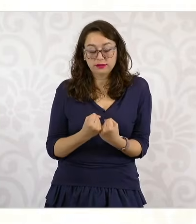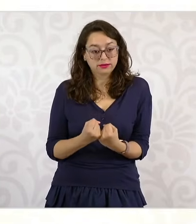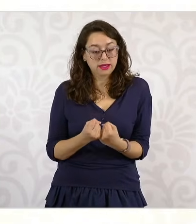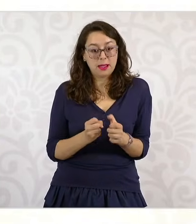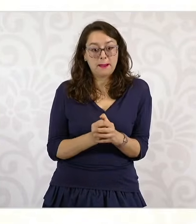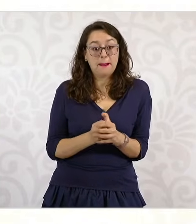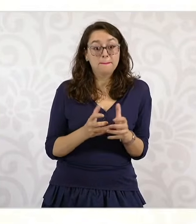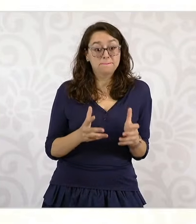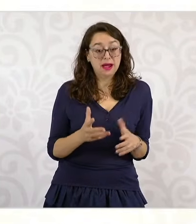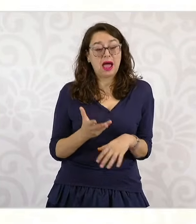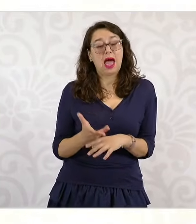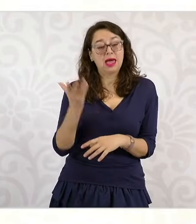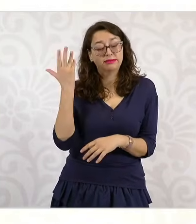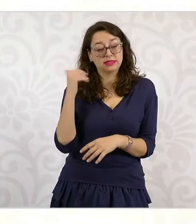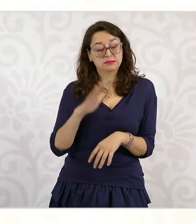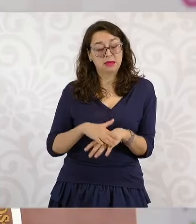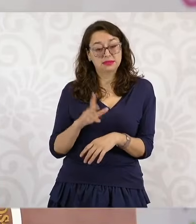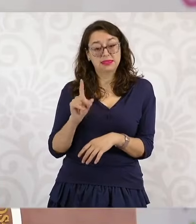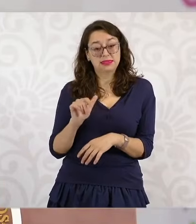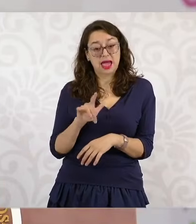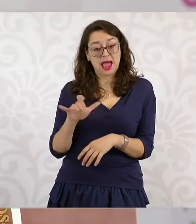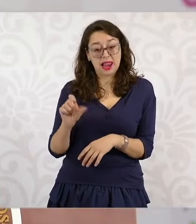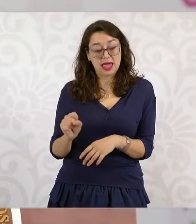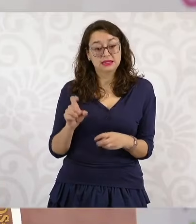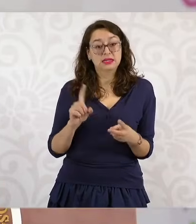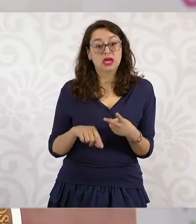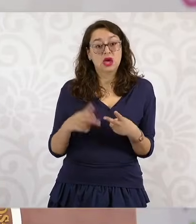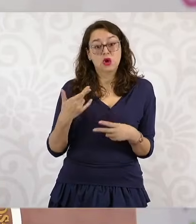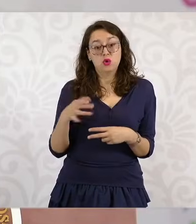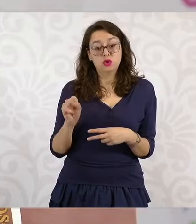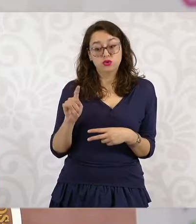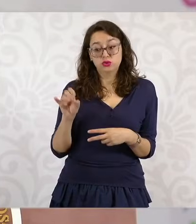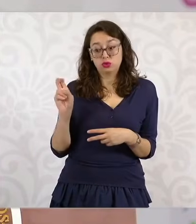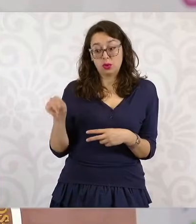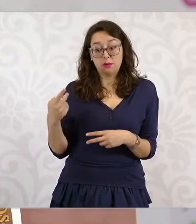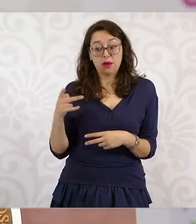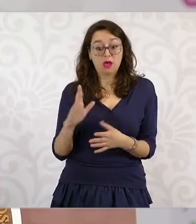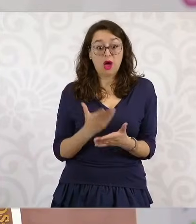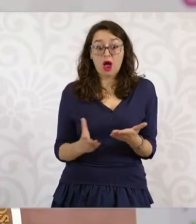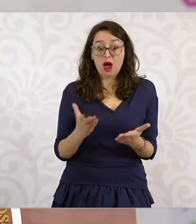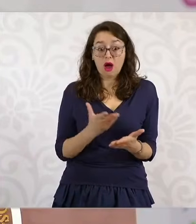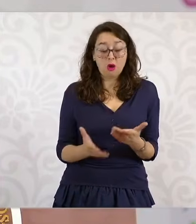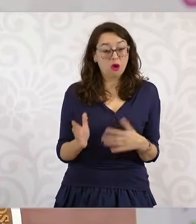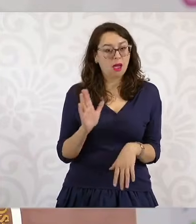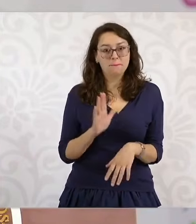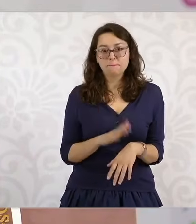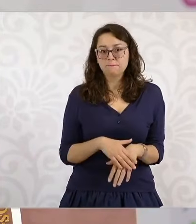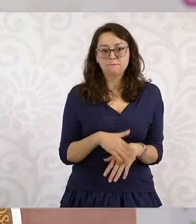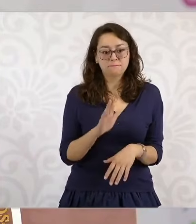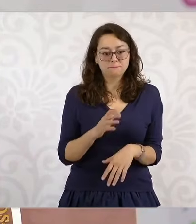Dallas, después de Houston, pero últimamente ese triángulo de Texas ah del sur de Texas de Austin,